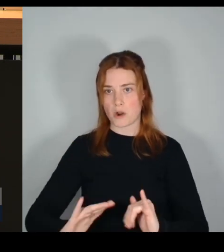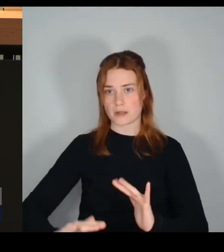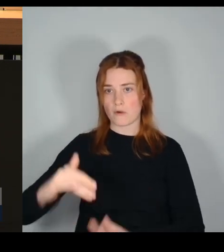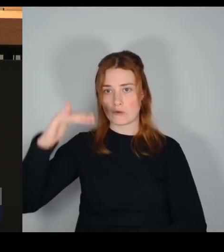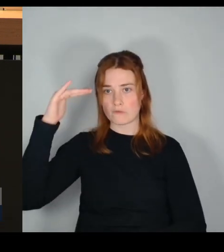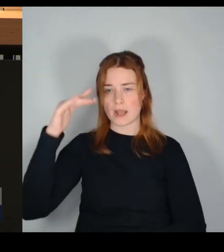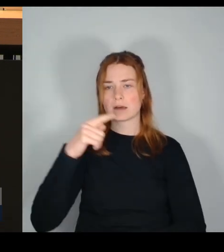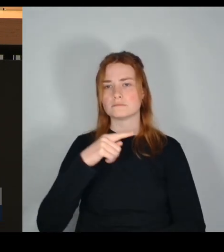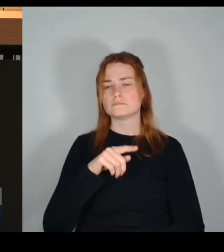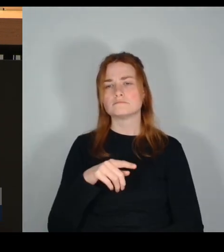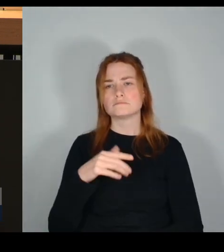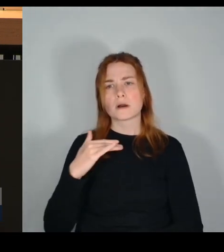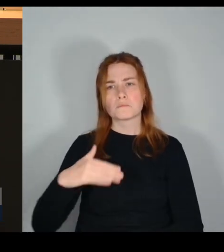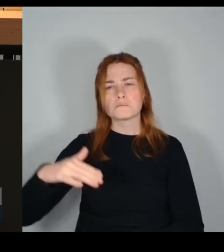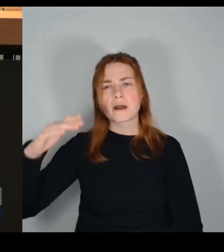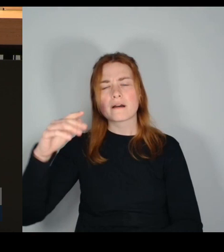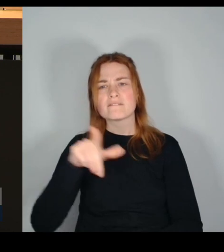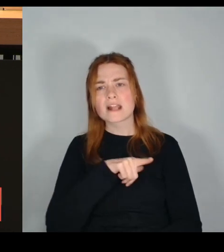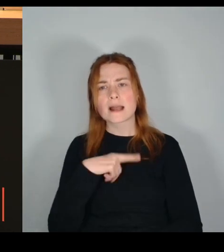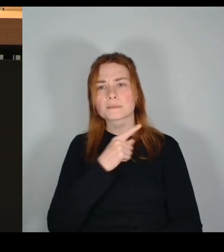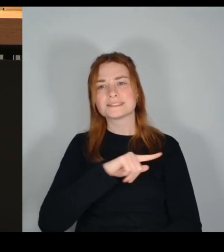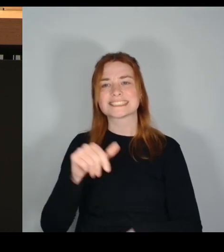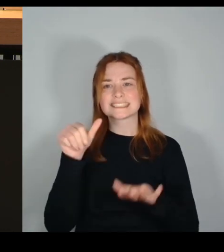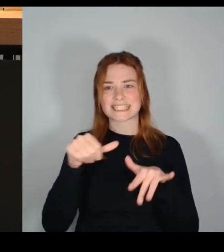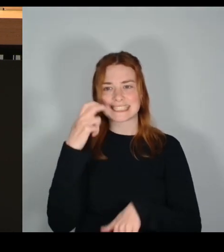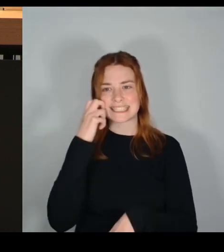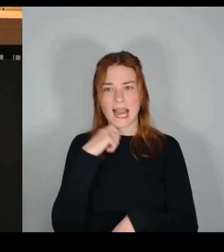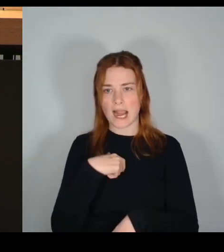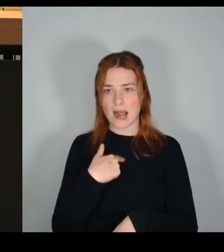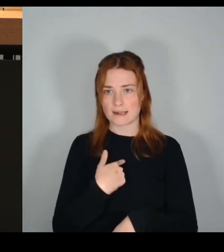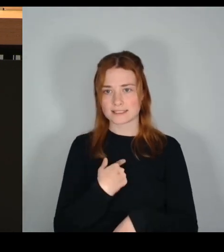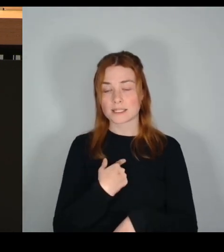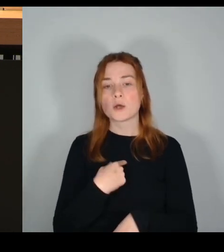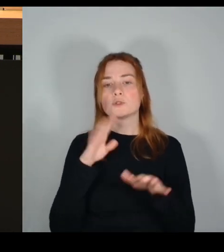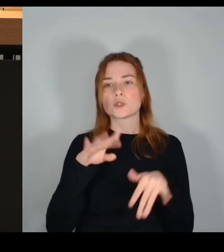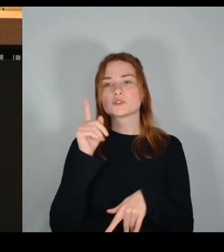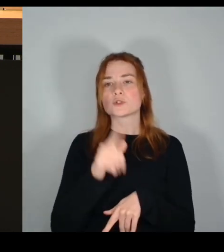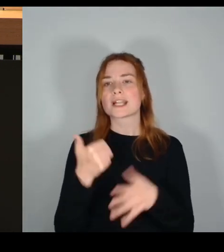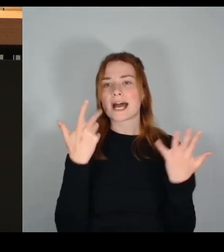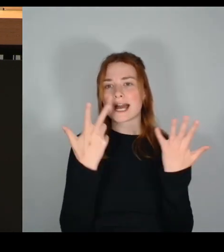1978 gab es dort einen Störfall Das hat keinen Spaß gemacht, für niemanden von uns.